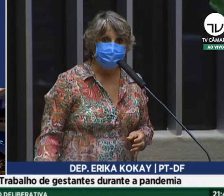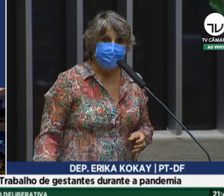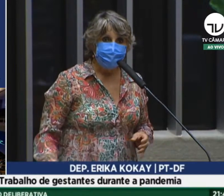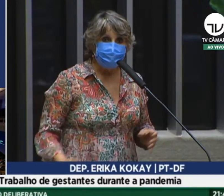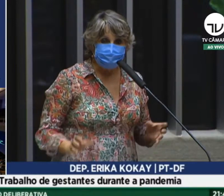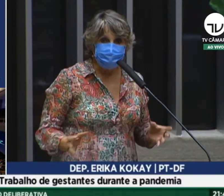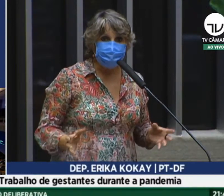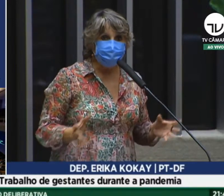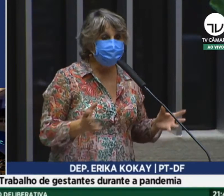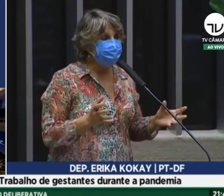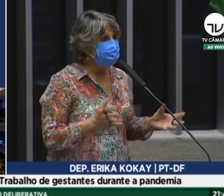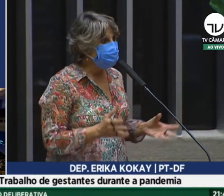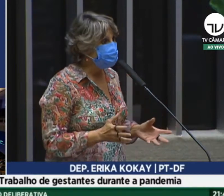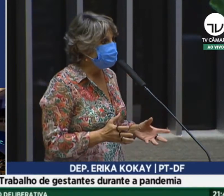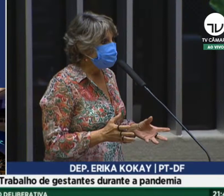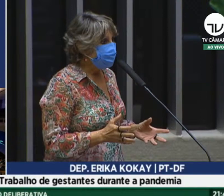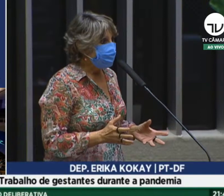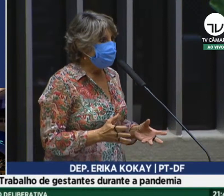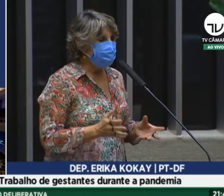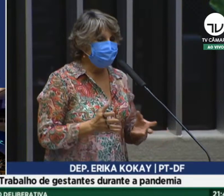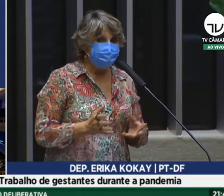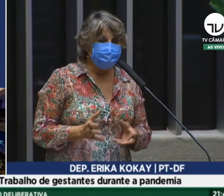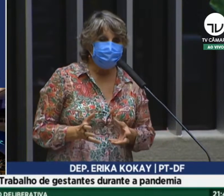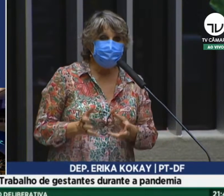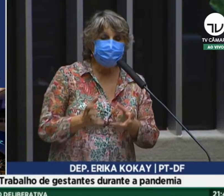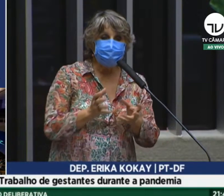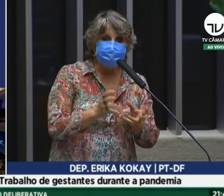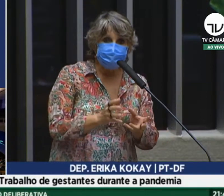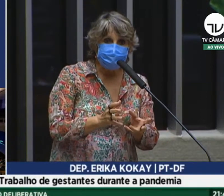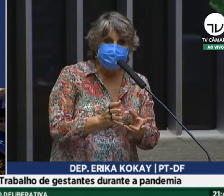SIGNIFICA QUE NÓS VAMOS PERMITIR QUE HAJA RETROCESSOS, NO QUE ESTÁ POSTO. SE É QUE